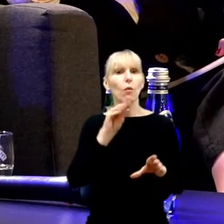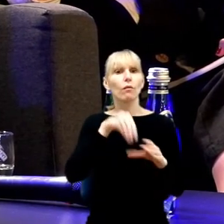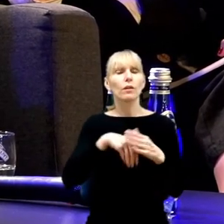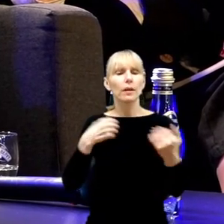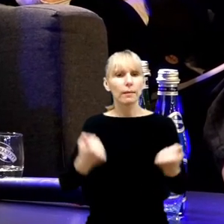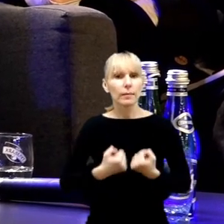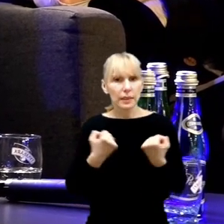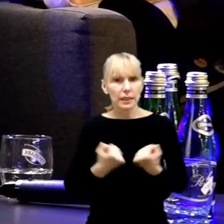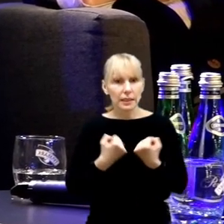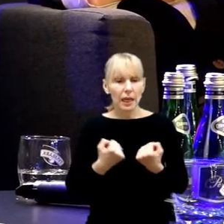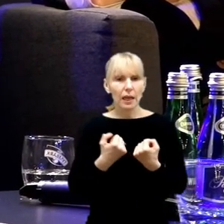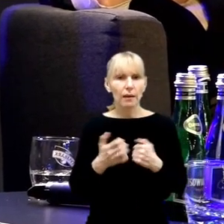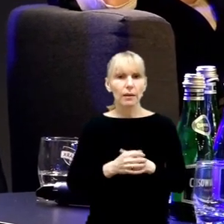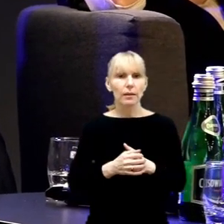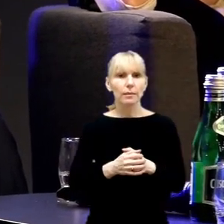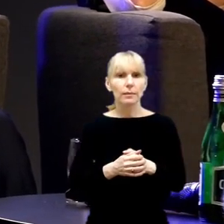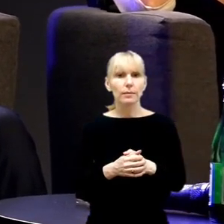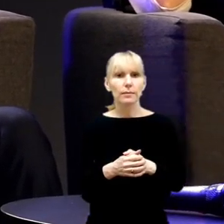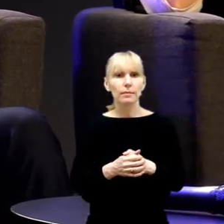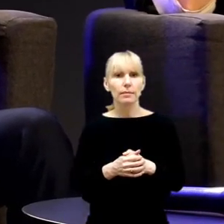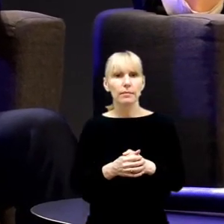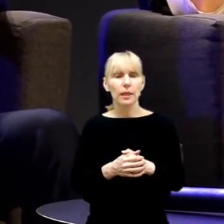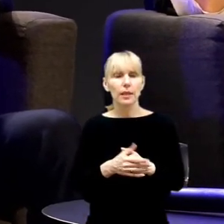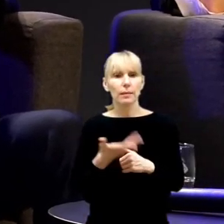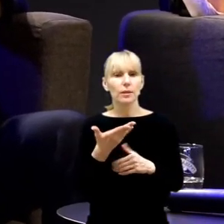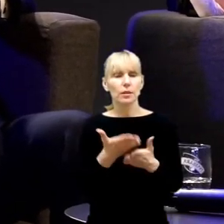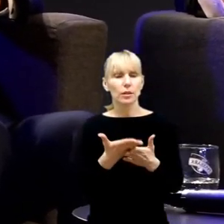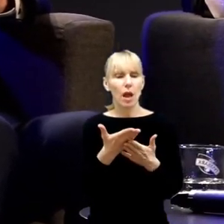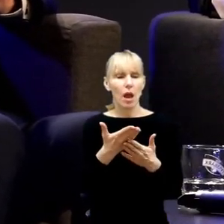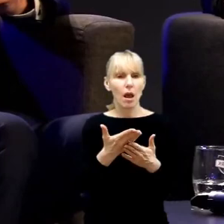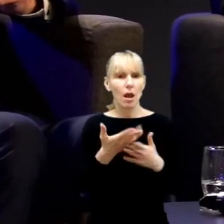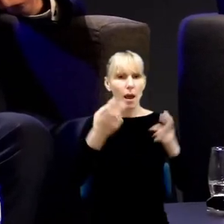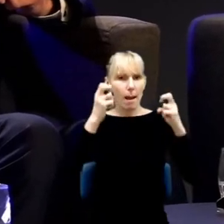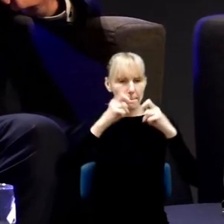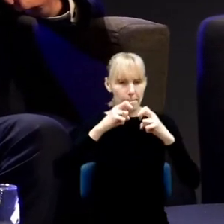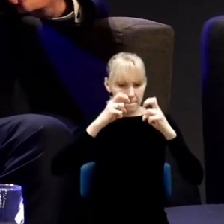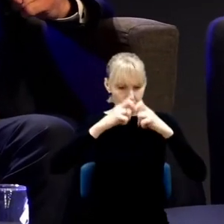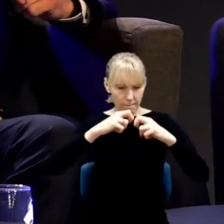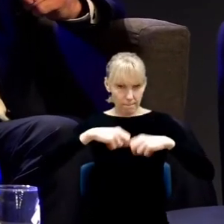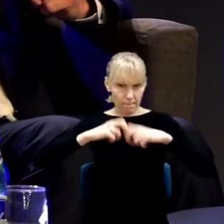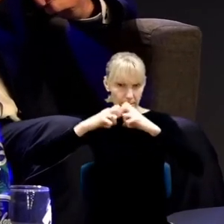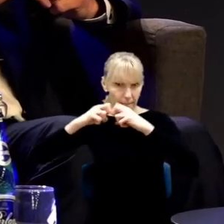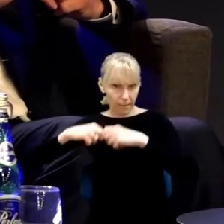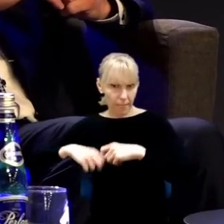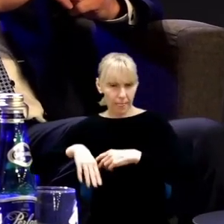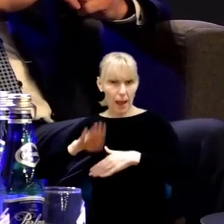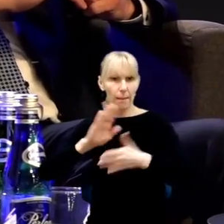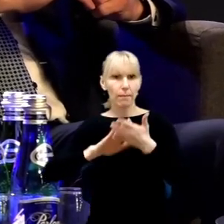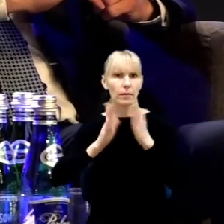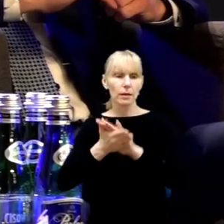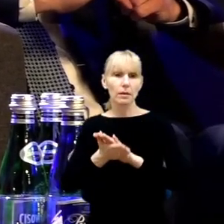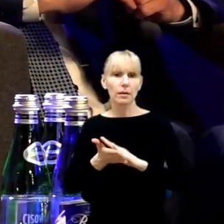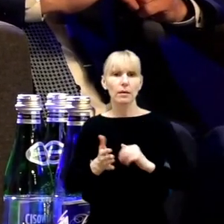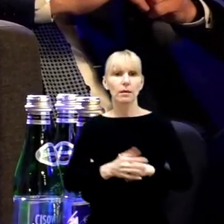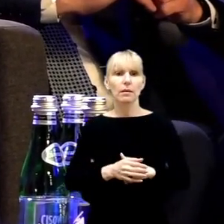to znaczy badamy rynek i tu jest właśnie większy problem, bo bardzo często w tych małych i średnich miejscowościach po prostu brakuje danych.